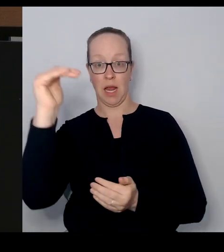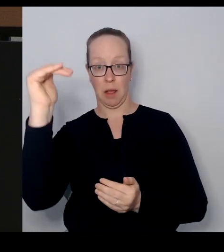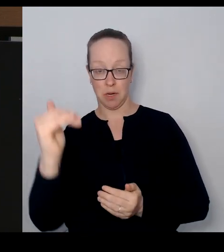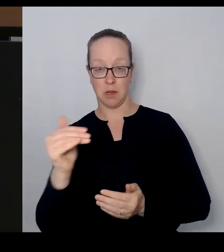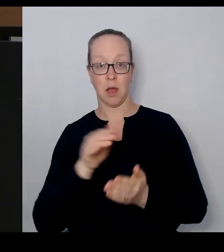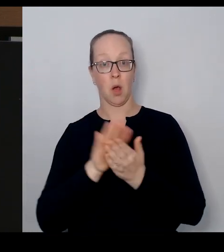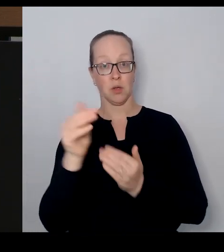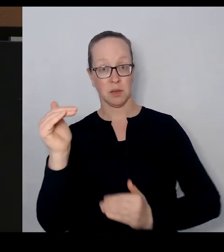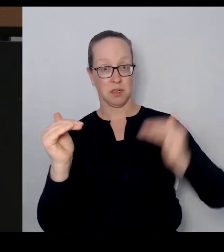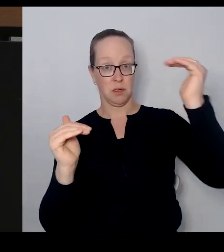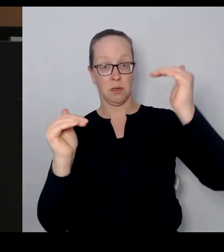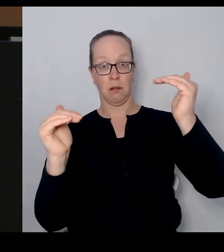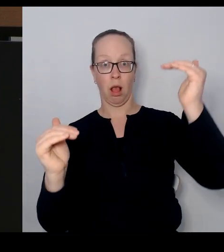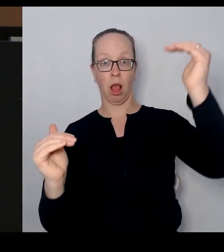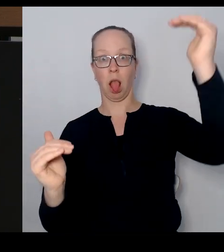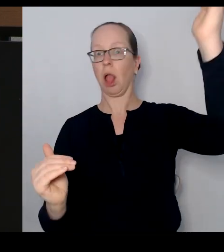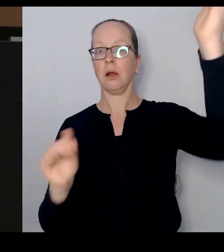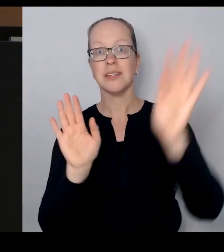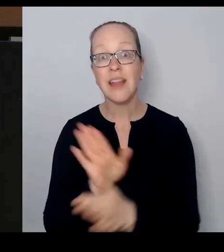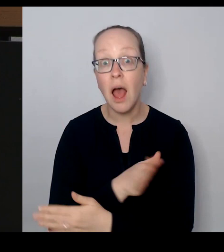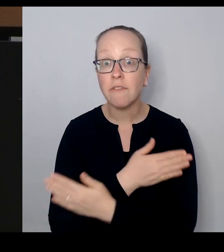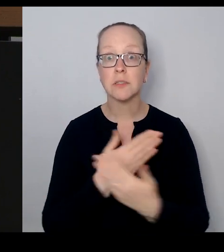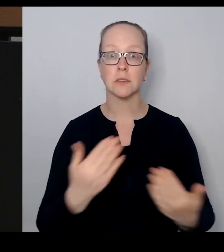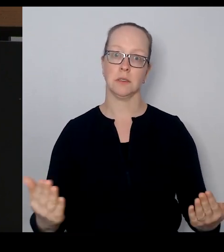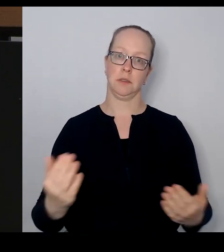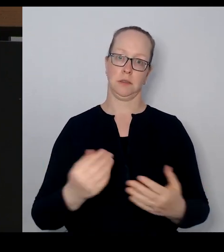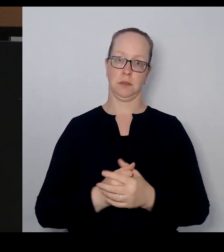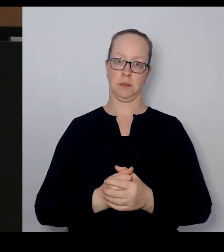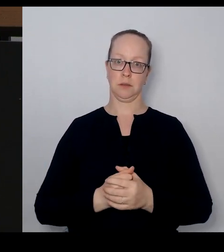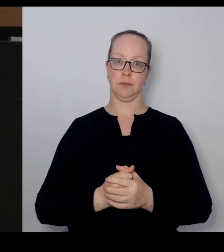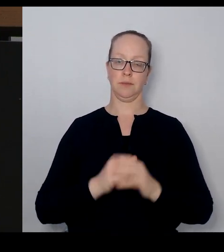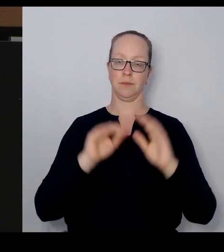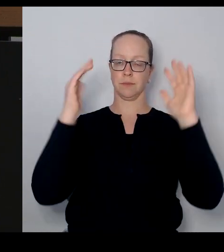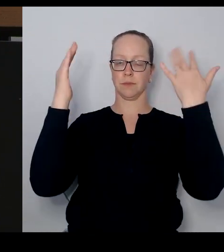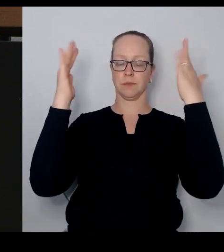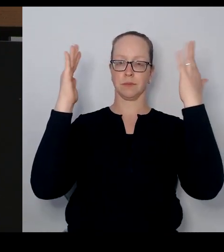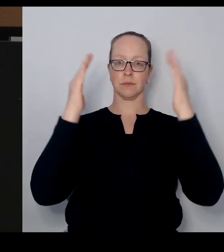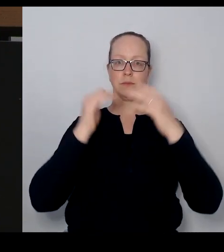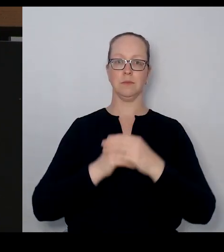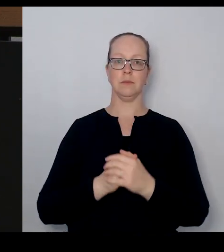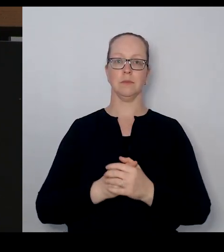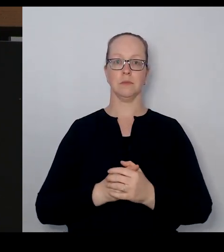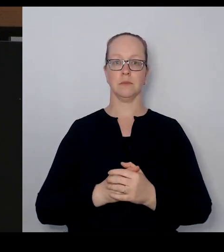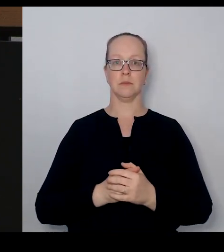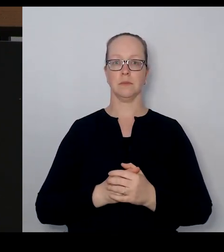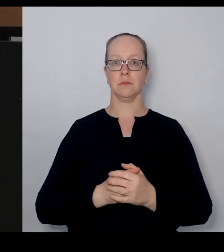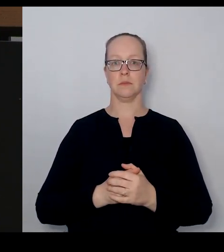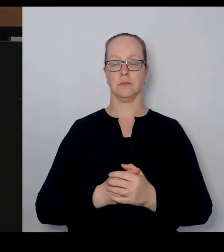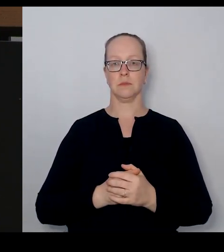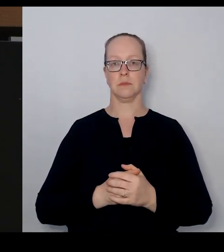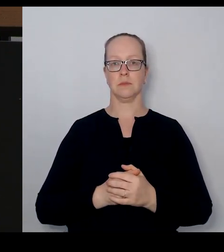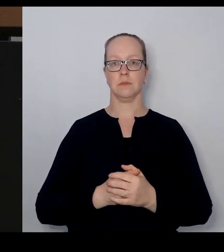Wenn das Land weiter so viel mehr ausgibt als es einnimmt, sind die Berliner Finanzen in Kürze nicht mehr tragfähig.